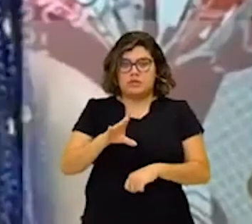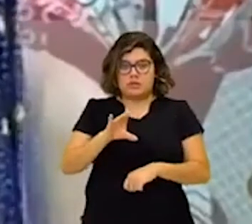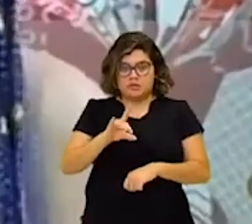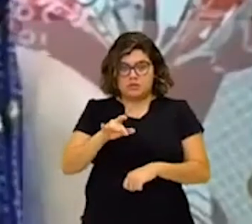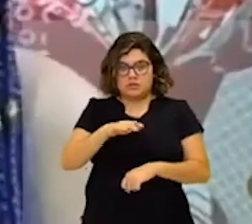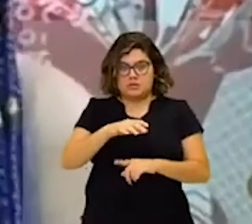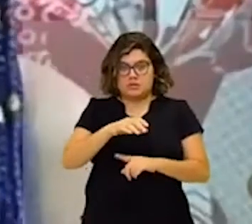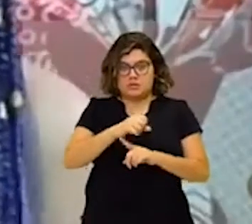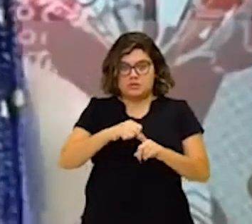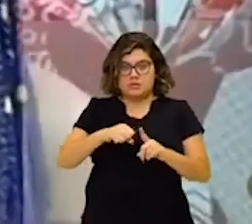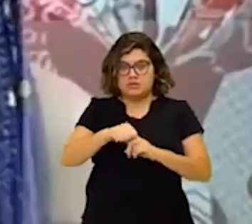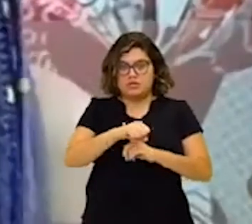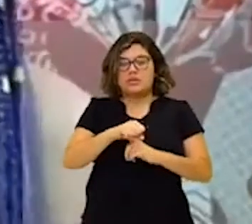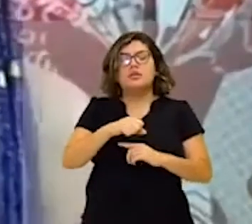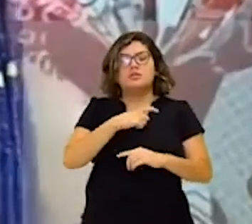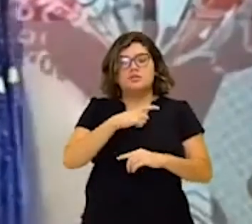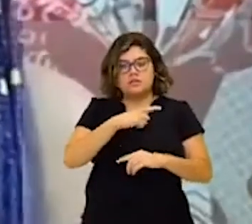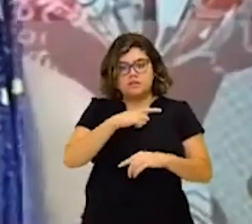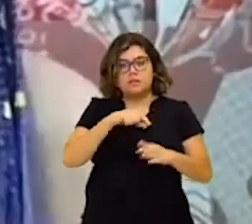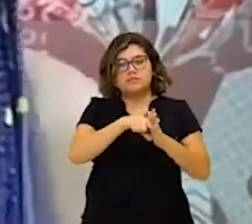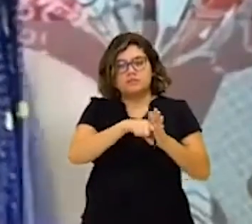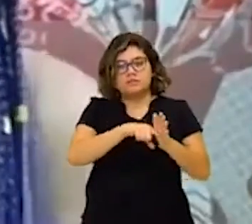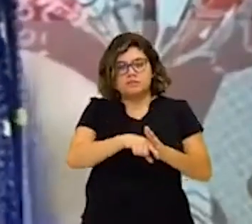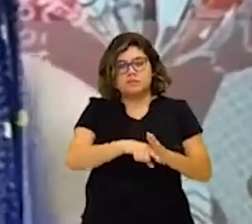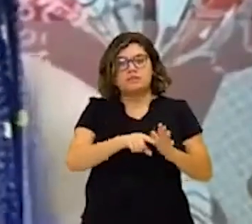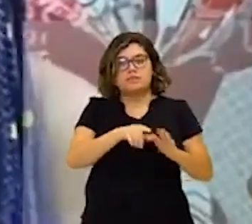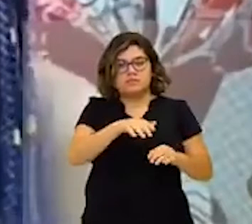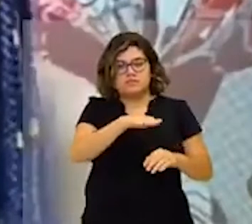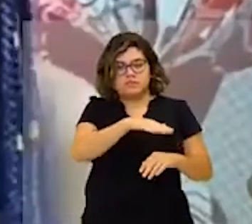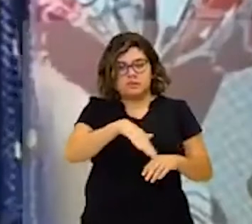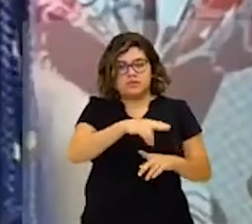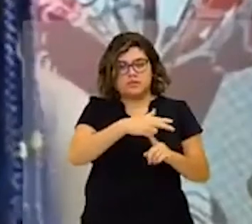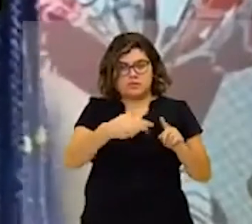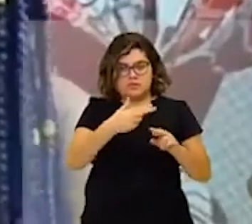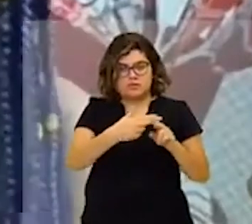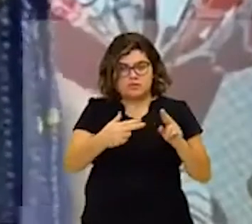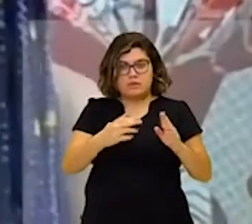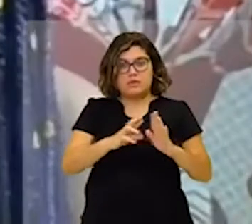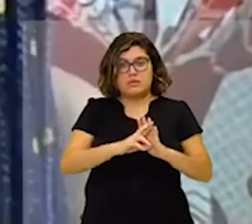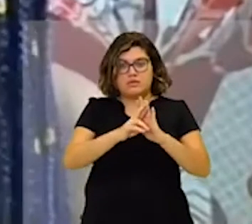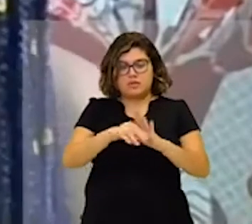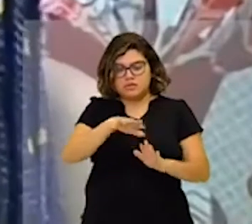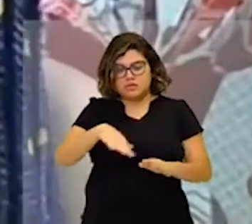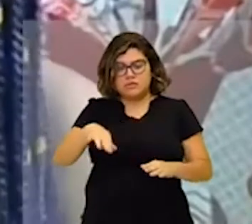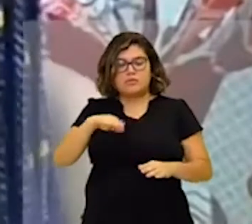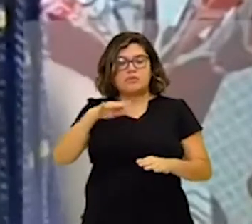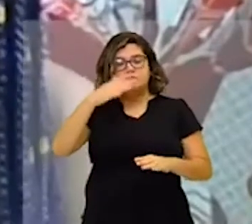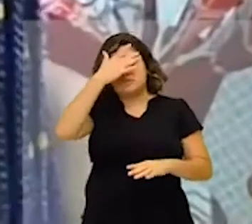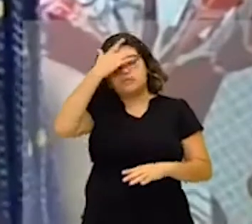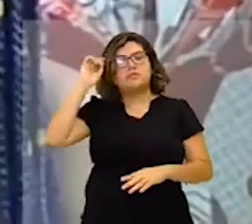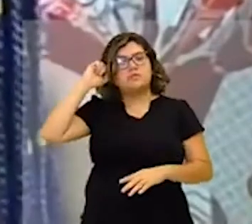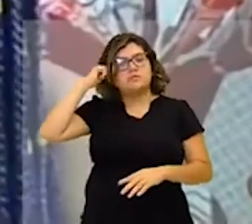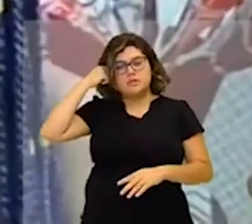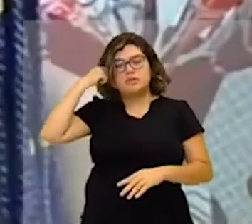e Pesquisa o representação política Negra Aqui no Brasil é me convidaram para poder falar aqui